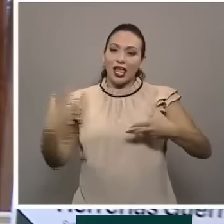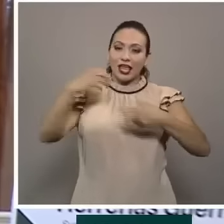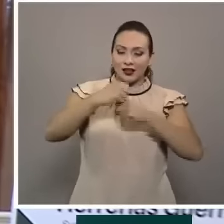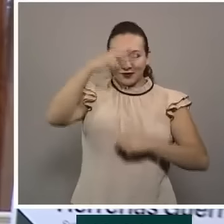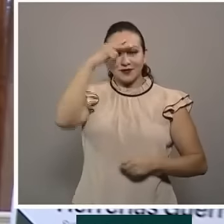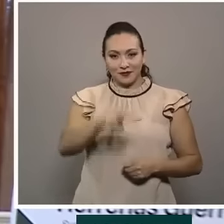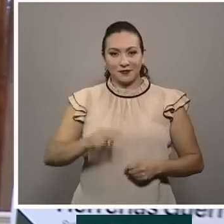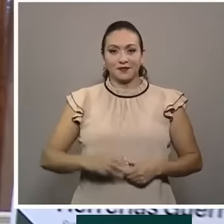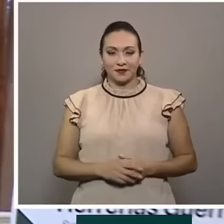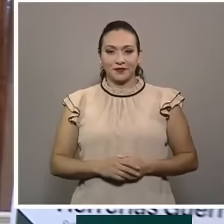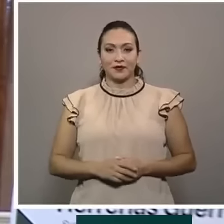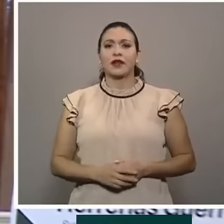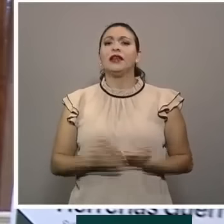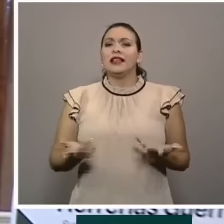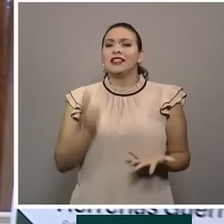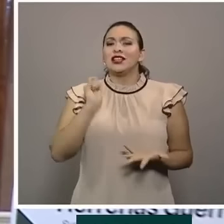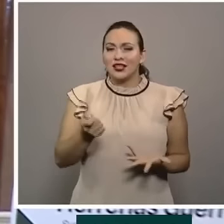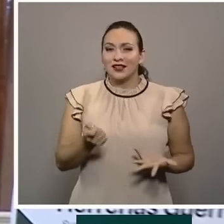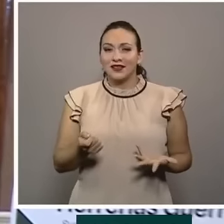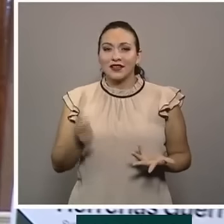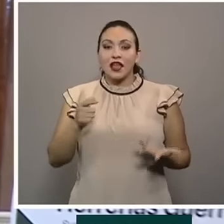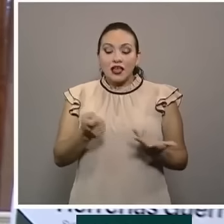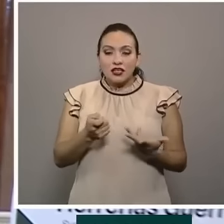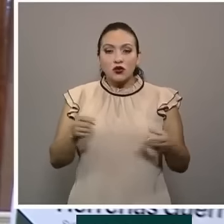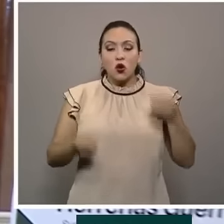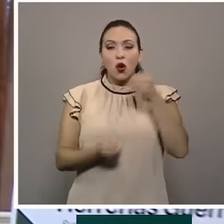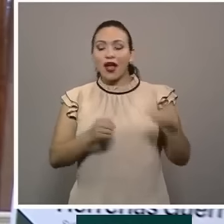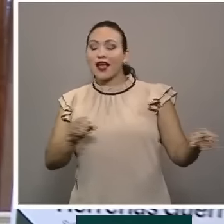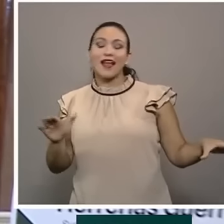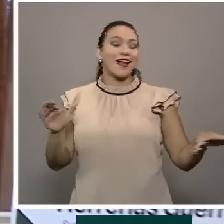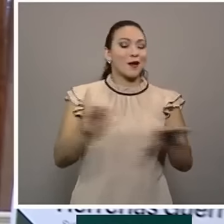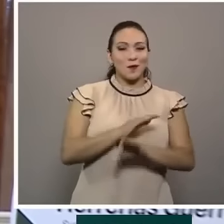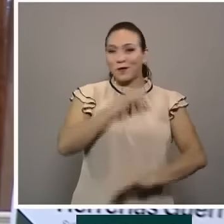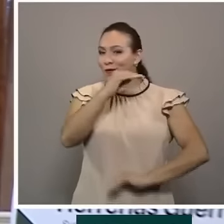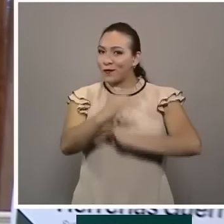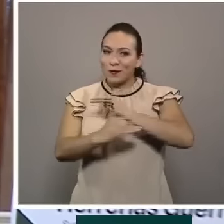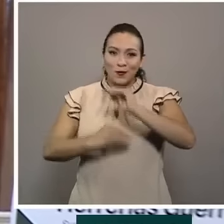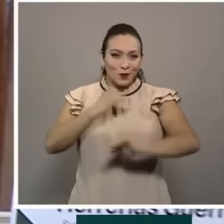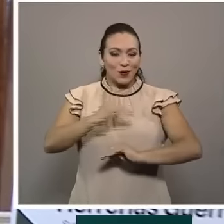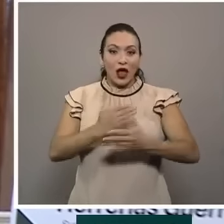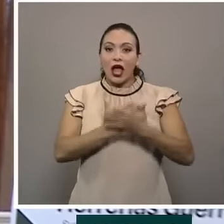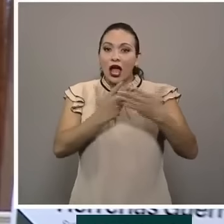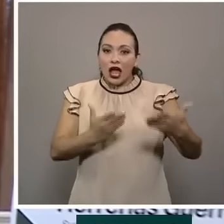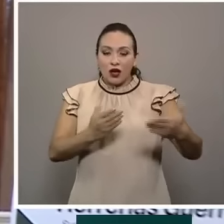ello implica una evolución en el sistema de impartición de justicia en la que no nos limitamos